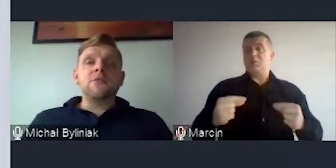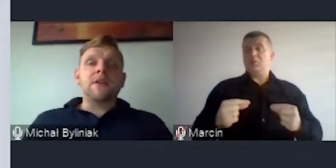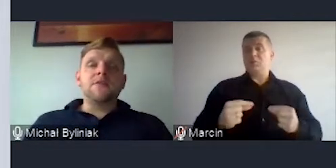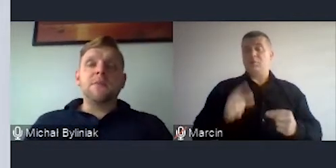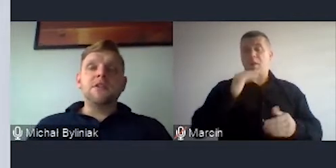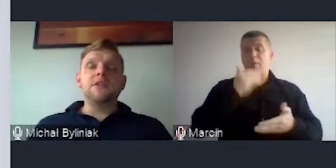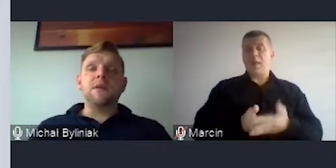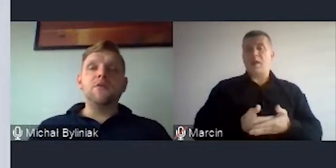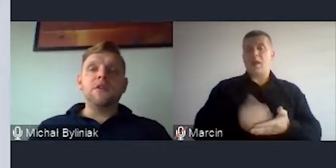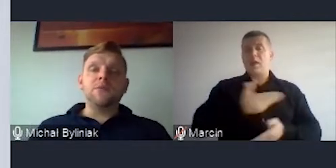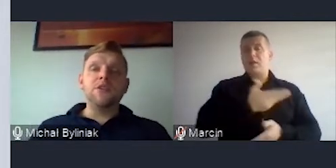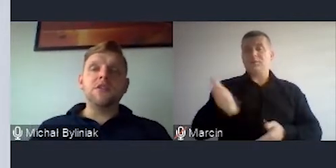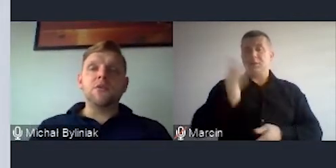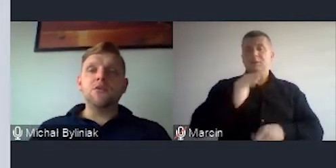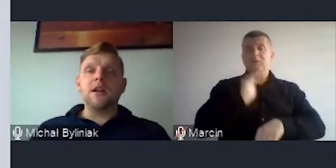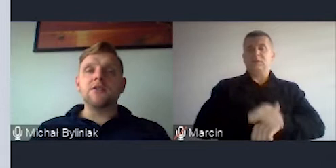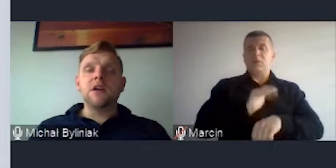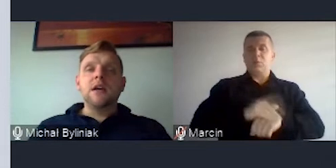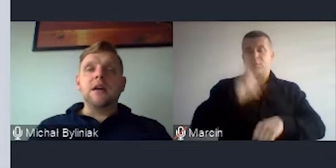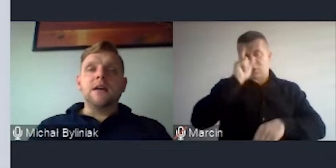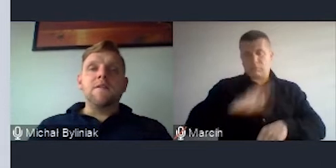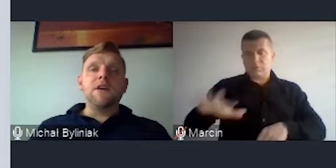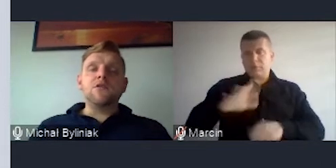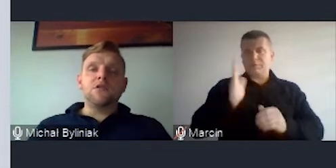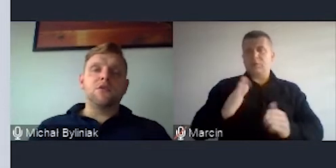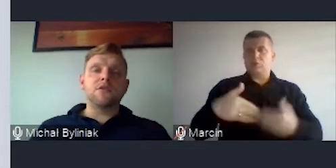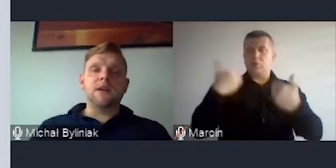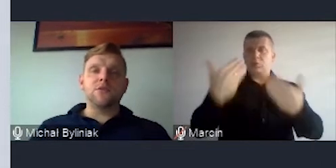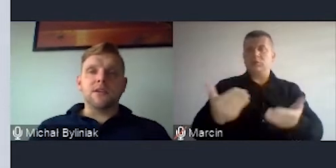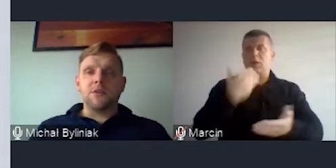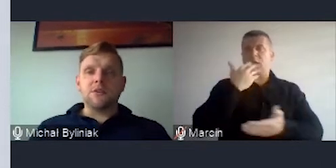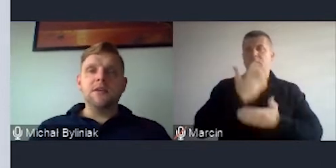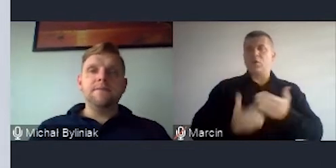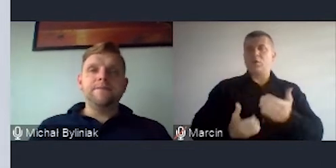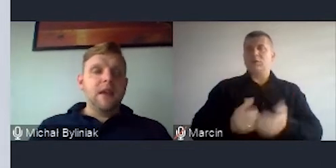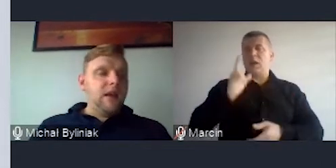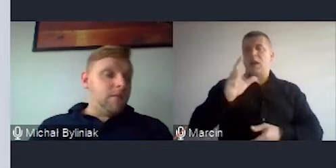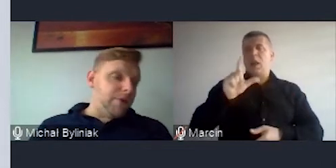że Państwo będziecie zamówień publicznych udzielać wykorzystując klauzule społeczne,